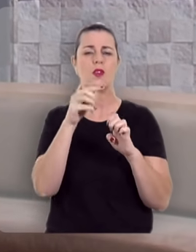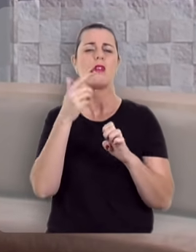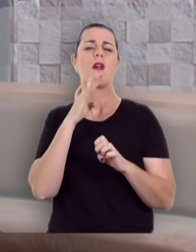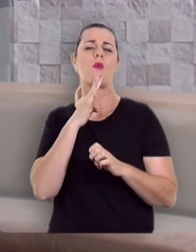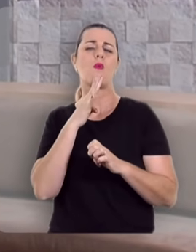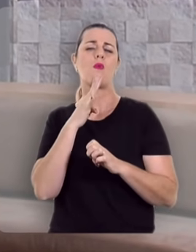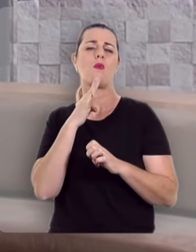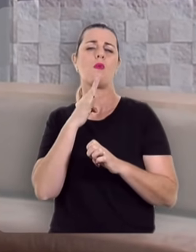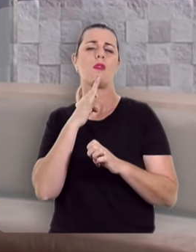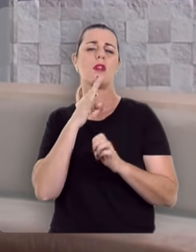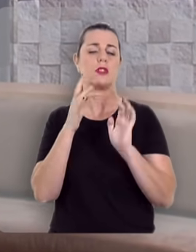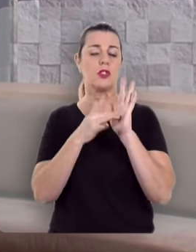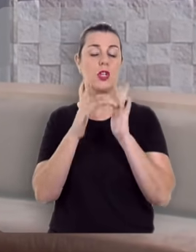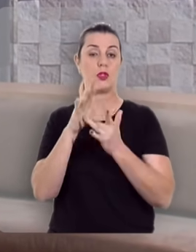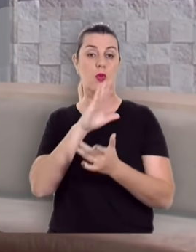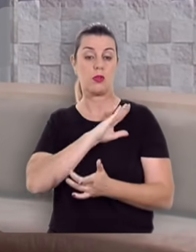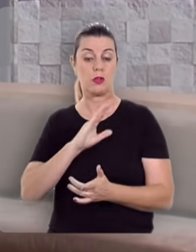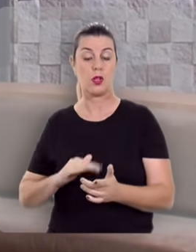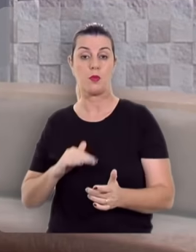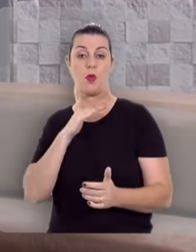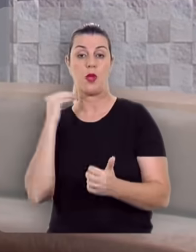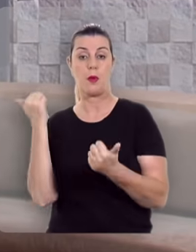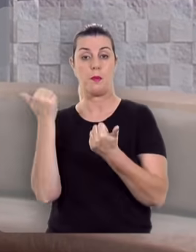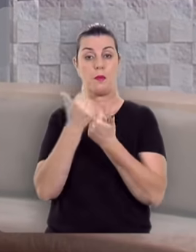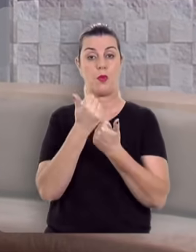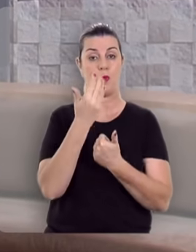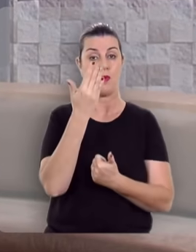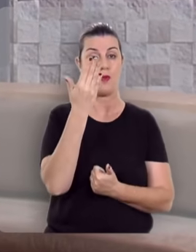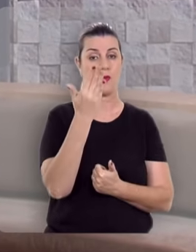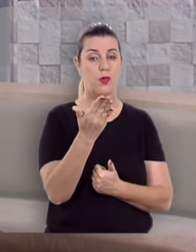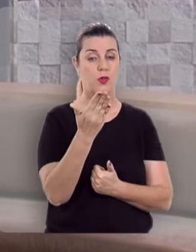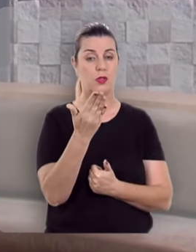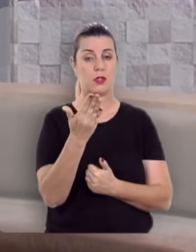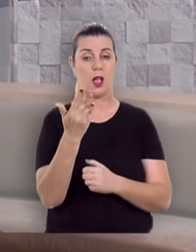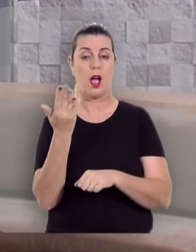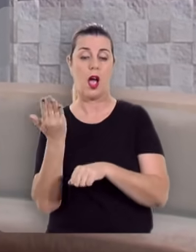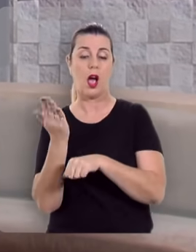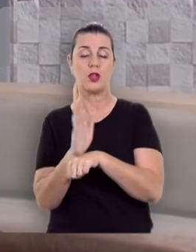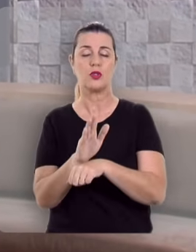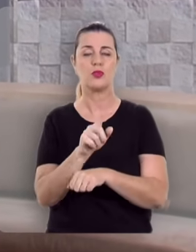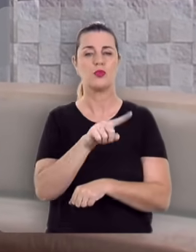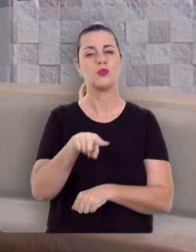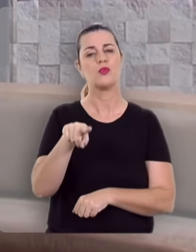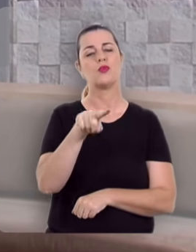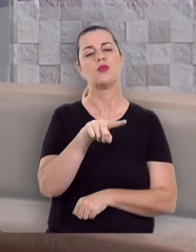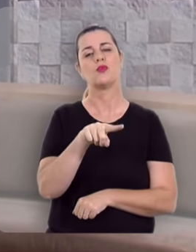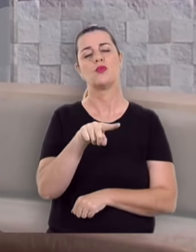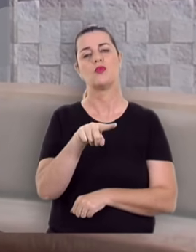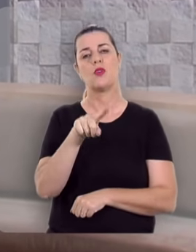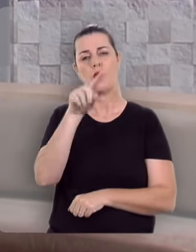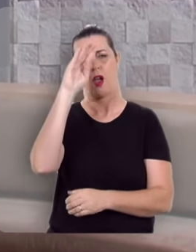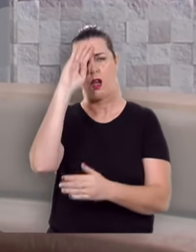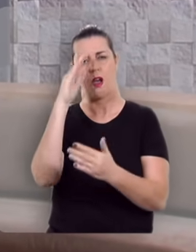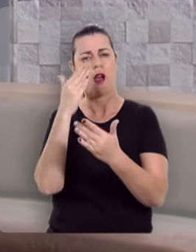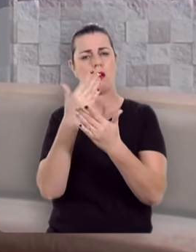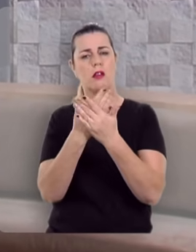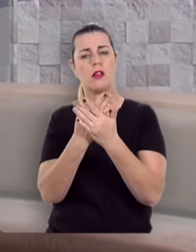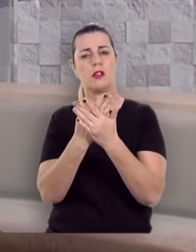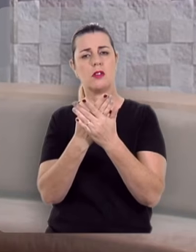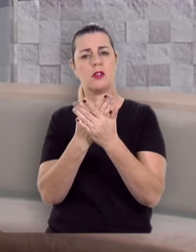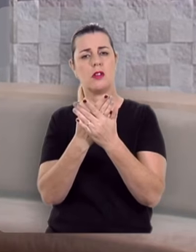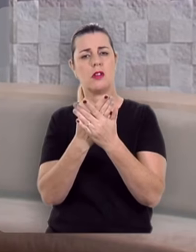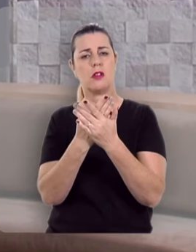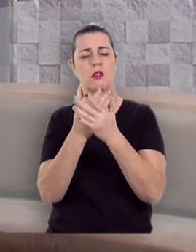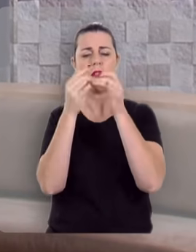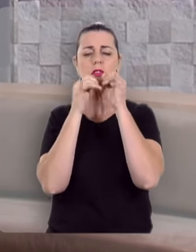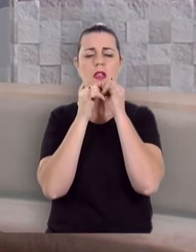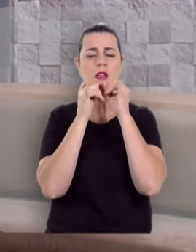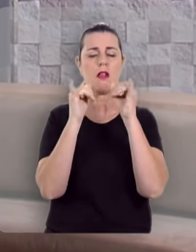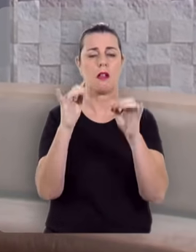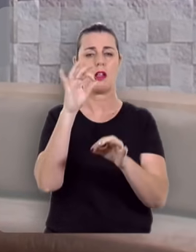de que Cristo morreu em seu lugar em seu favor e quando você crer nele você é declarado justo